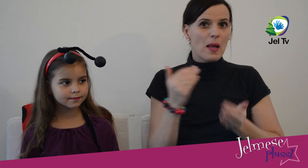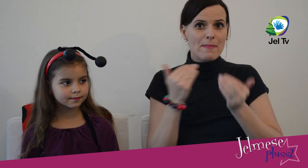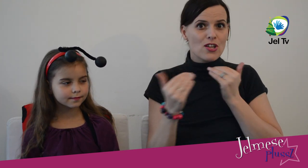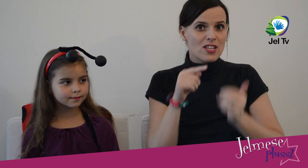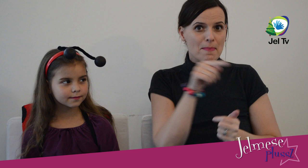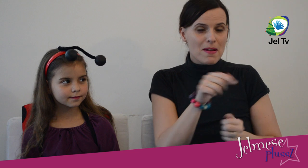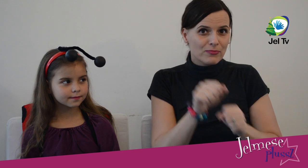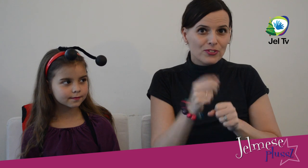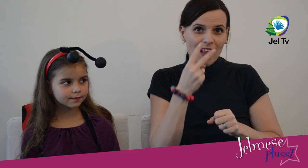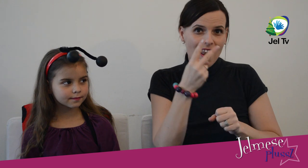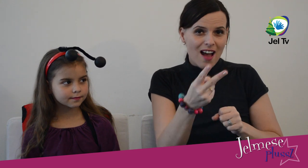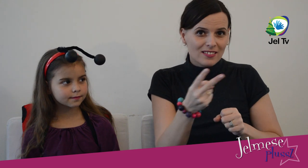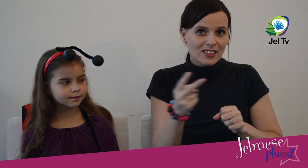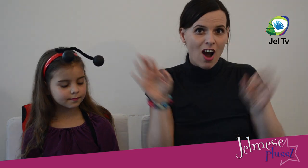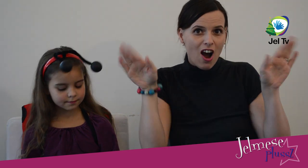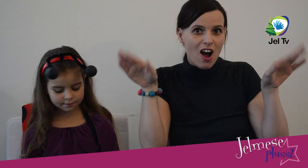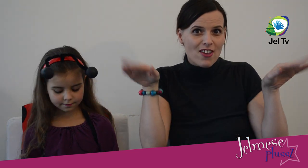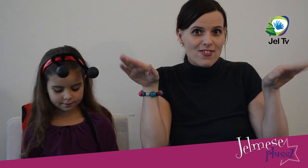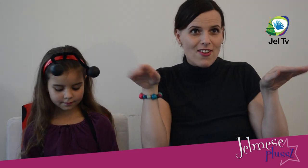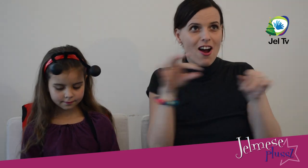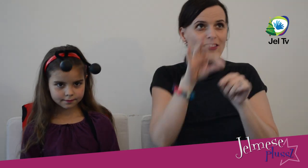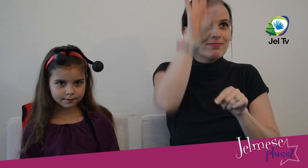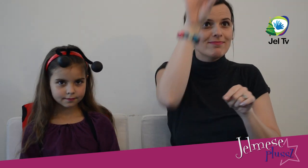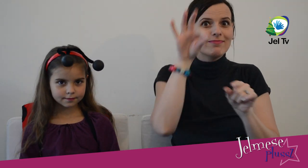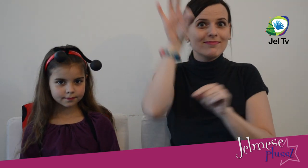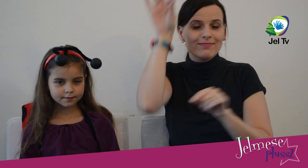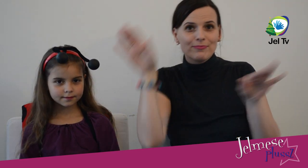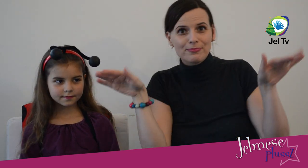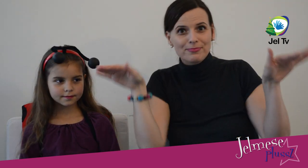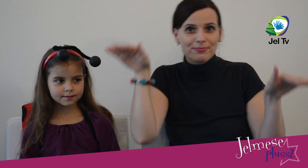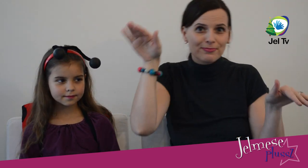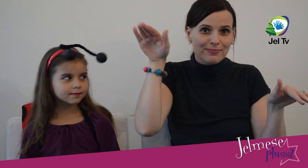Mesében biztosan látták az angyaldíszítést...